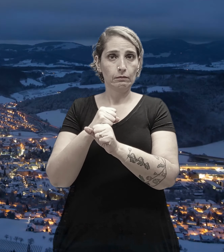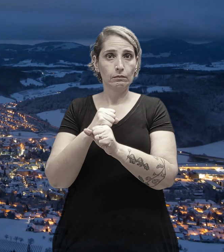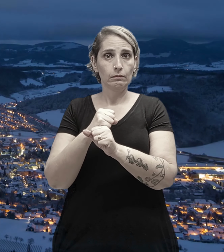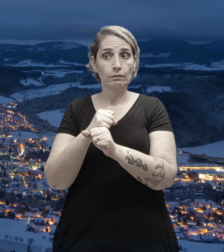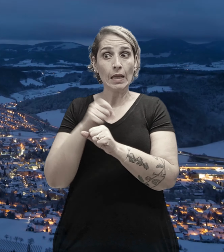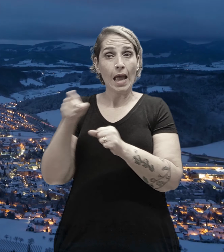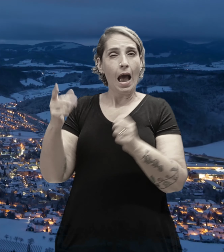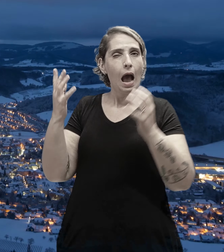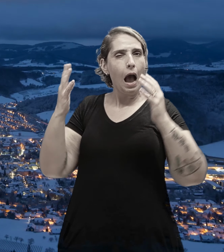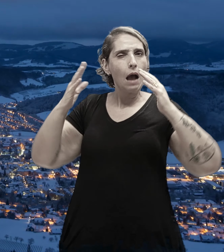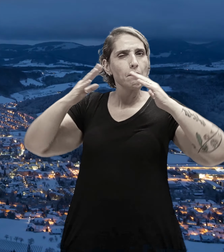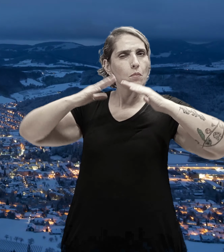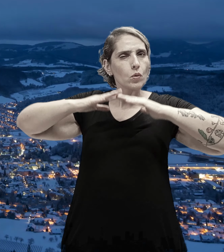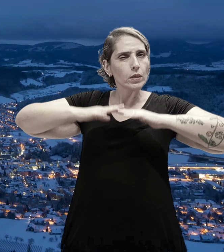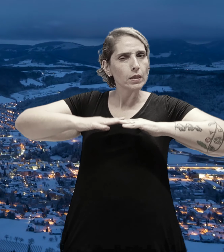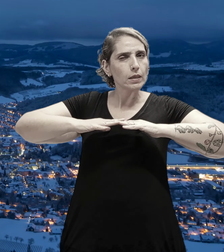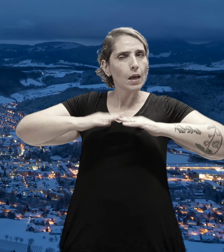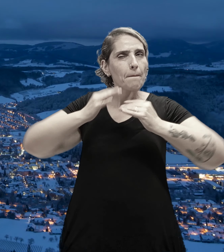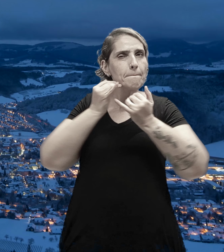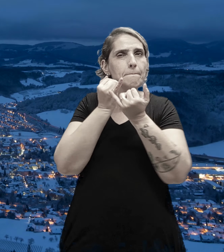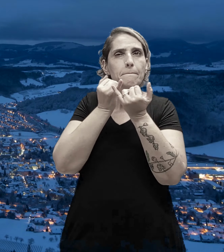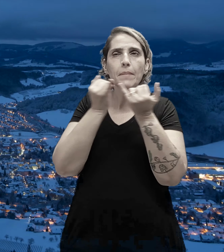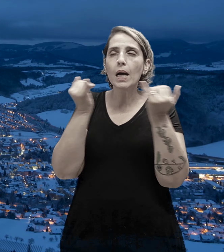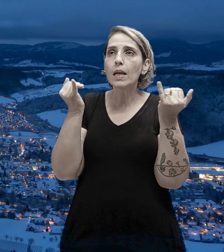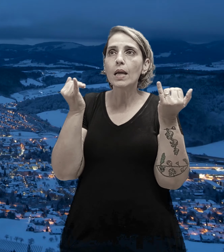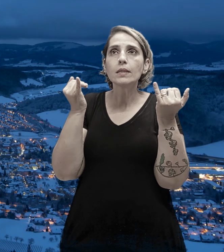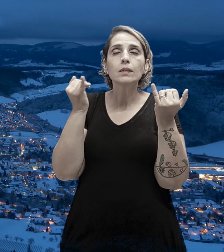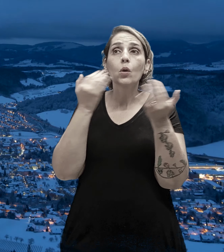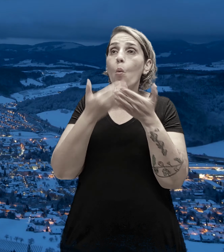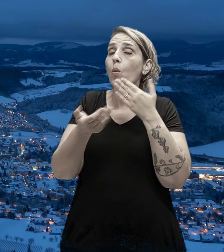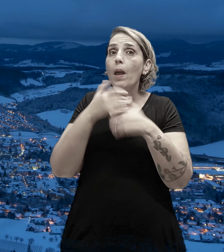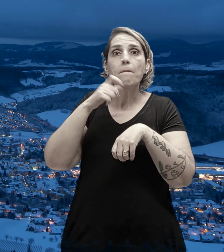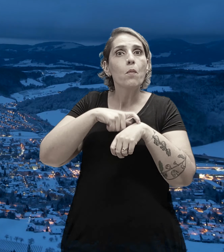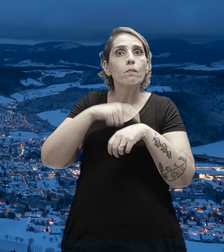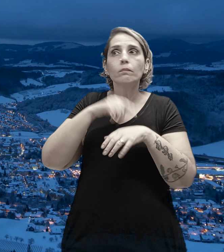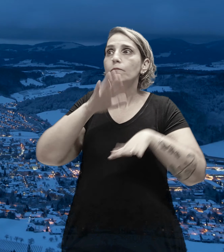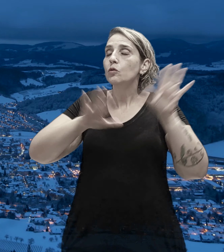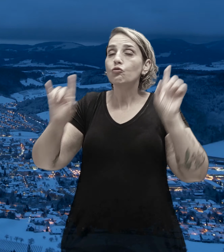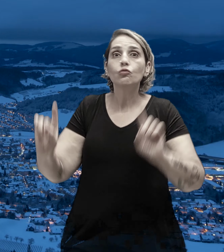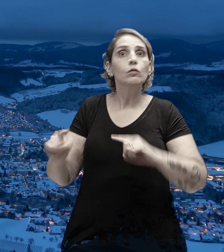Essa harmonia que parece emergir mesmo nas situações mais desafiadoras,